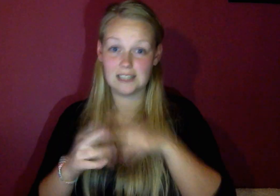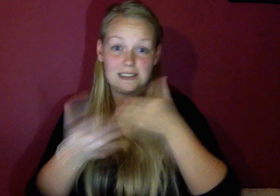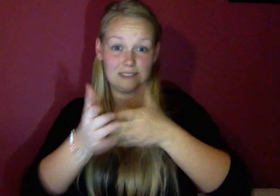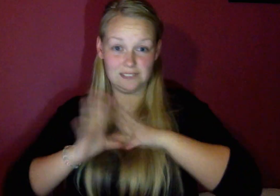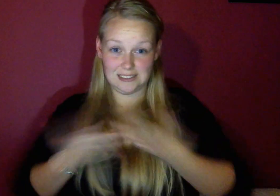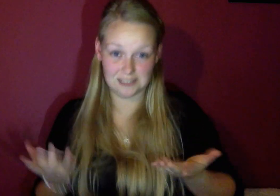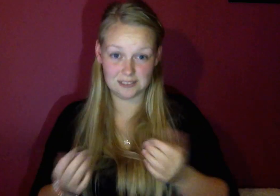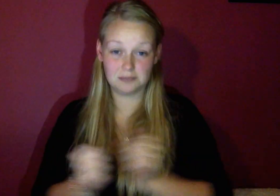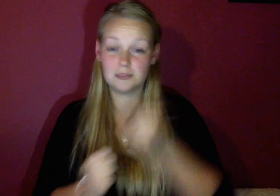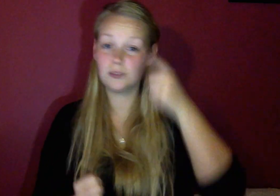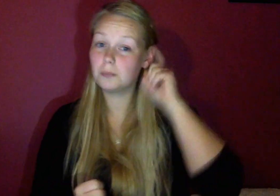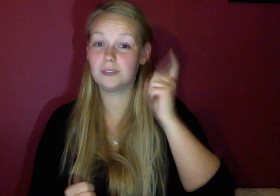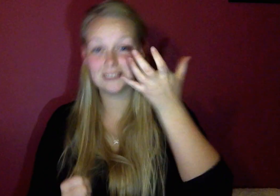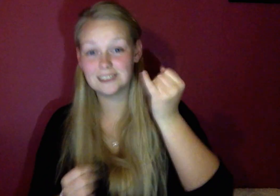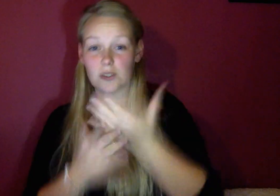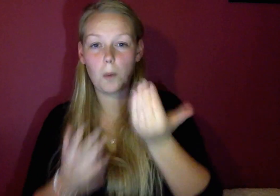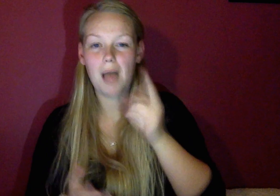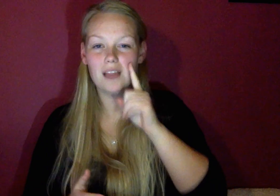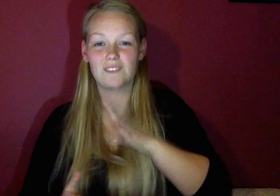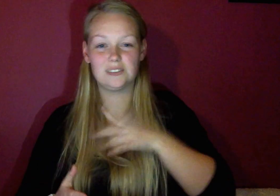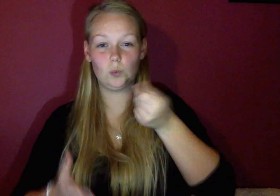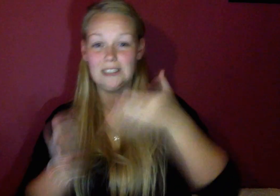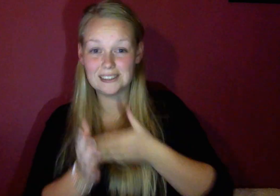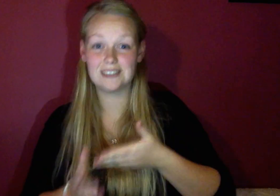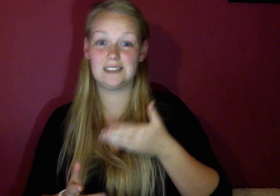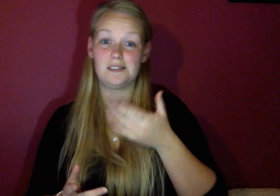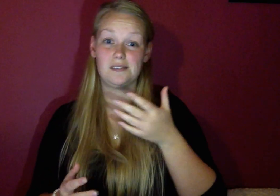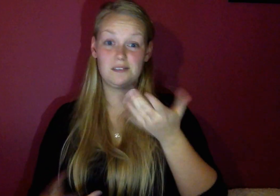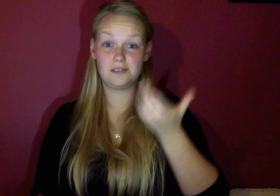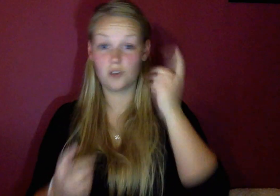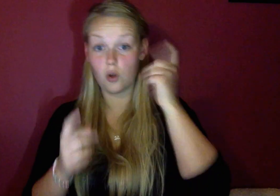För att vi möter inte något hinder med teckenspråk. Men hörapparater/CI, det kommer alltid finnas något hinder med dem.